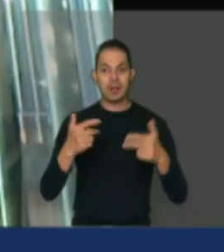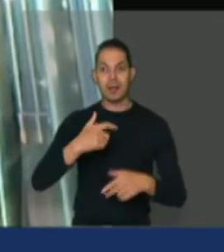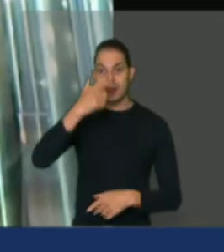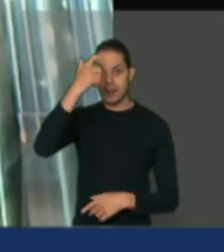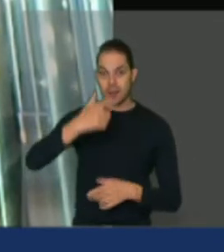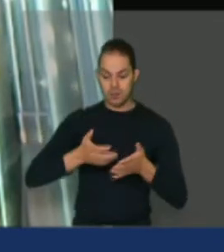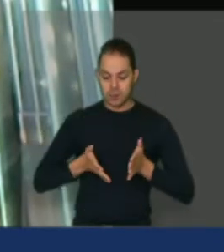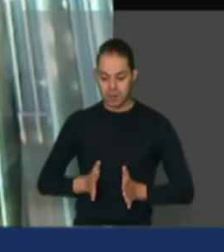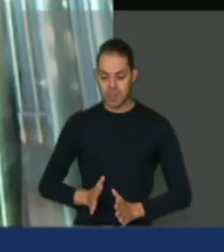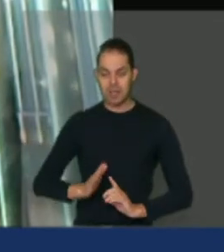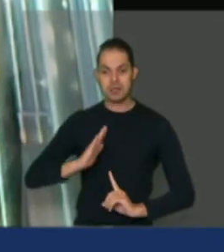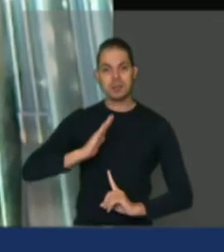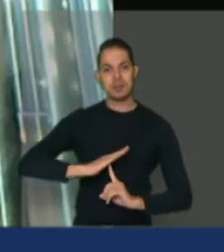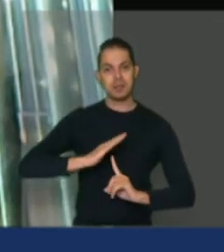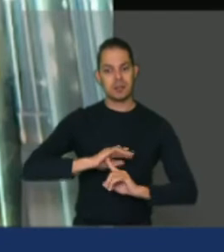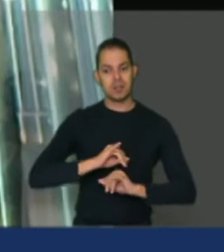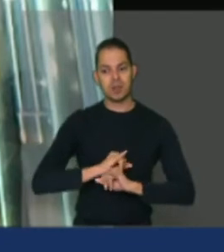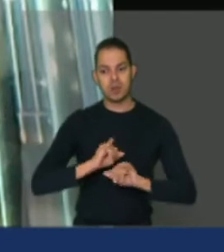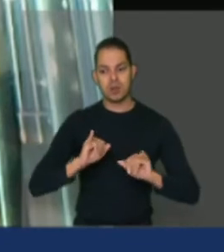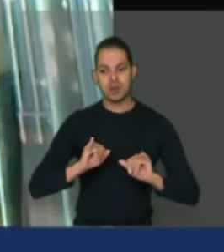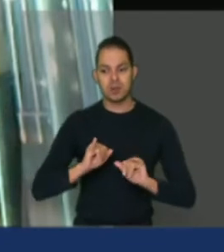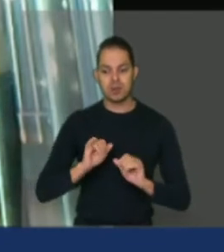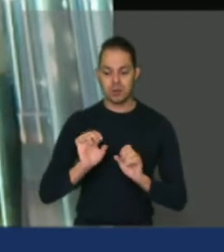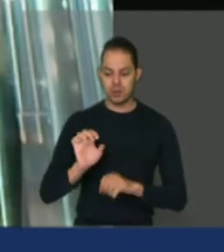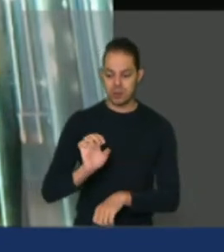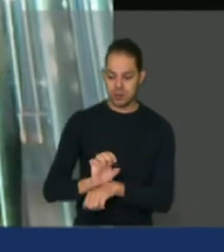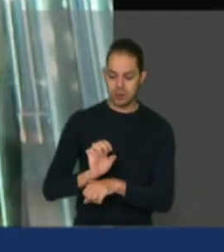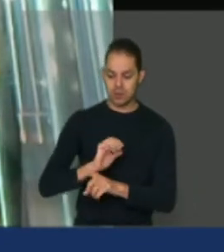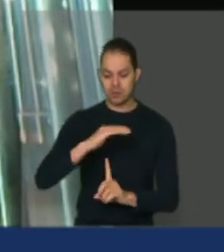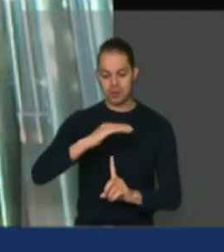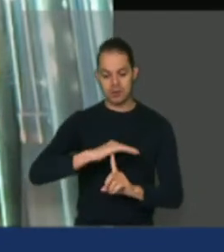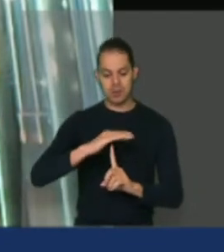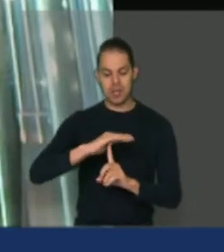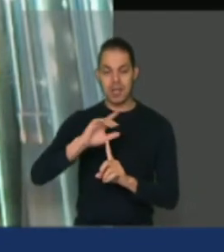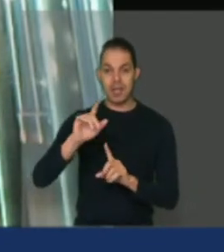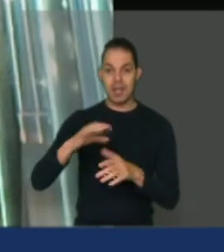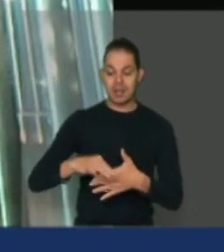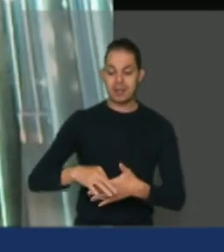REGISTRAR O ESTADO DO PARANÁ ASSUME A LIDERANÇA DE EXPORTAÇÃO DE TILÁPIA, UM FATURAMENTO DE MAIS DE 1.22